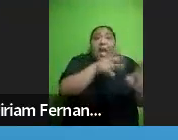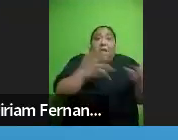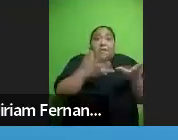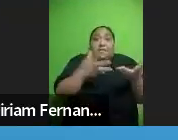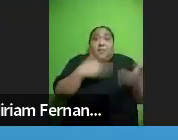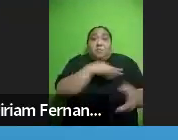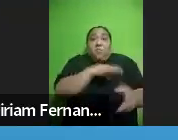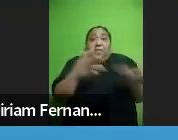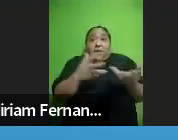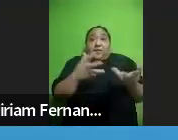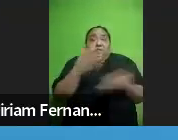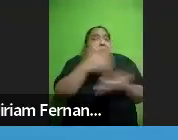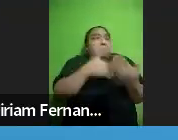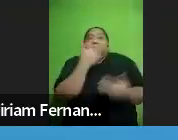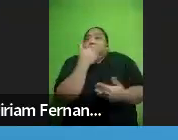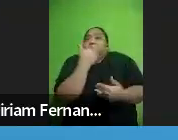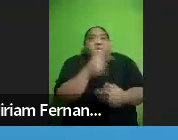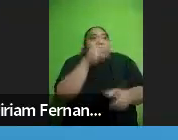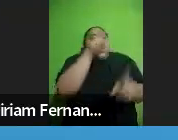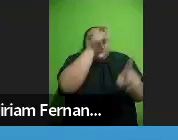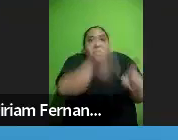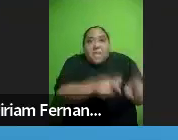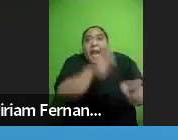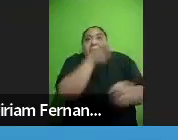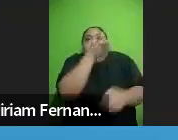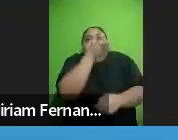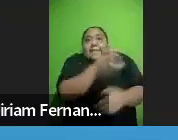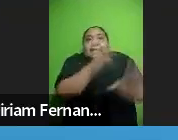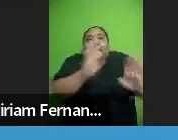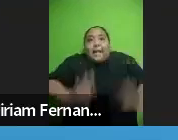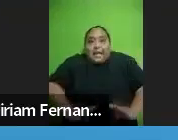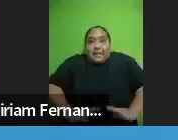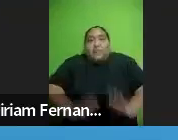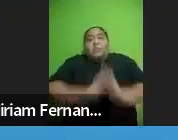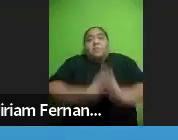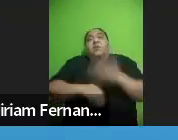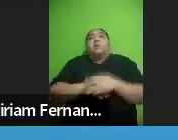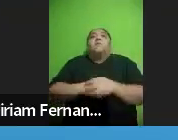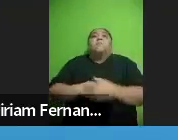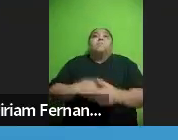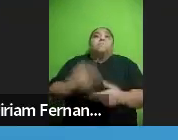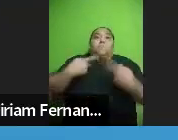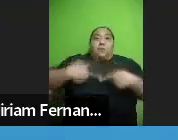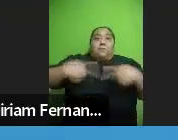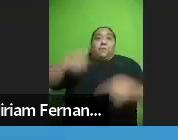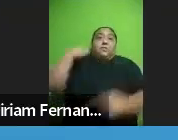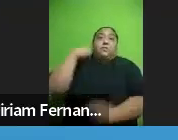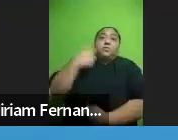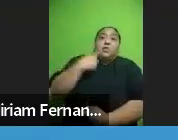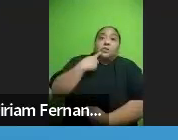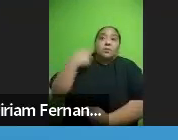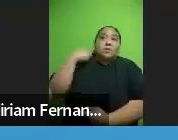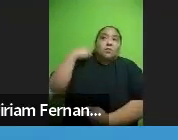con todo lo demás. Entonces, si, por ejemplo, había una persona había una persona sorda compensada , el lo , el lo iba con la , el lo iba con la vista el lo iba con la vista.